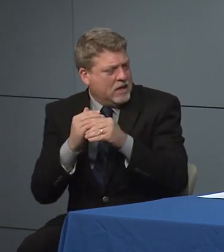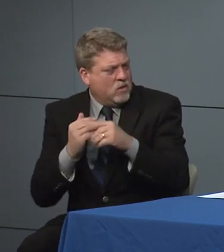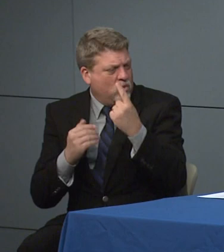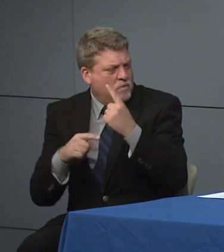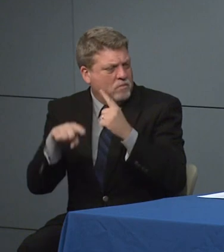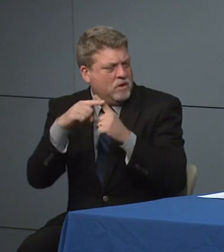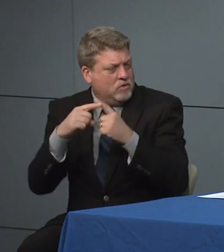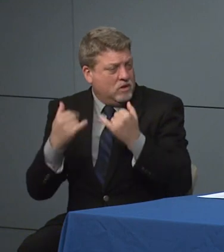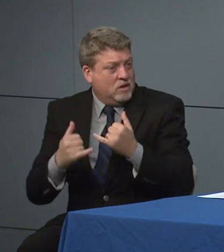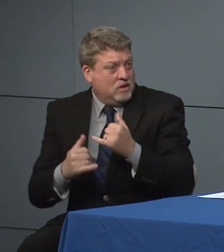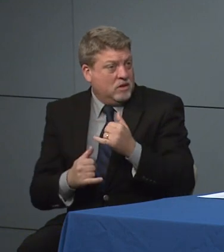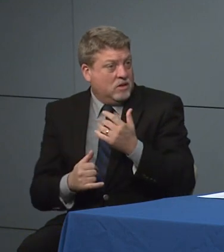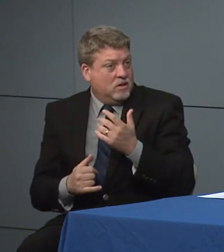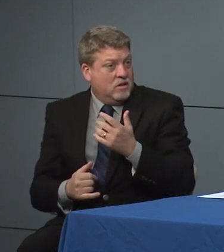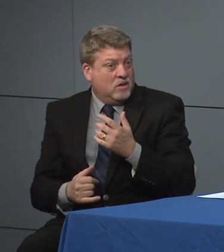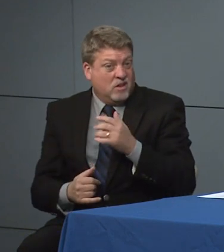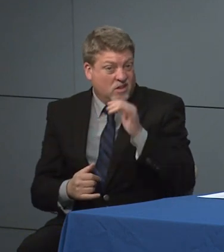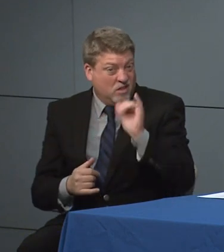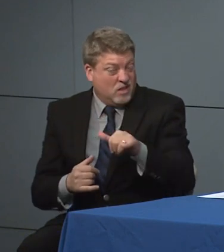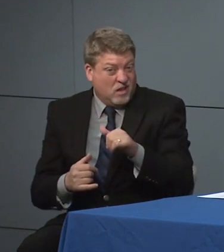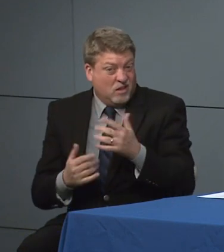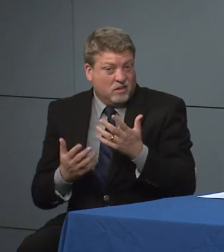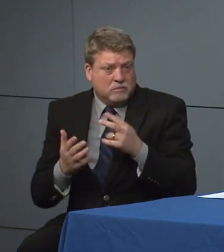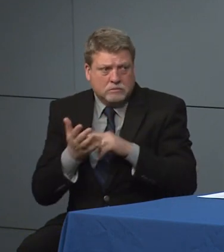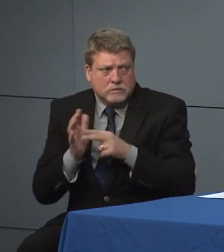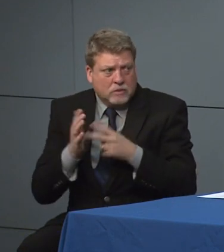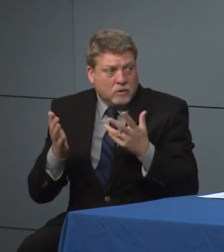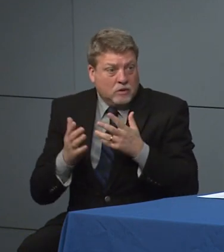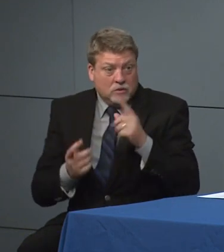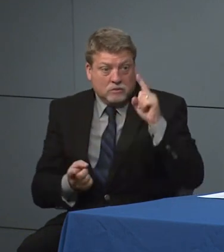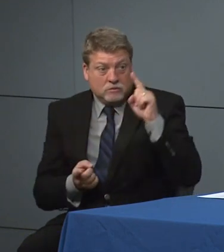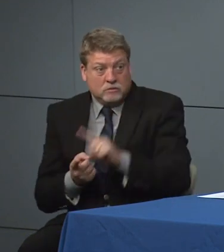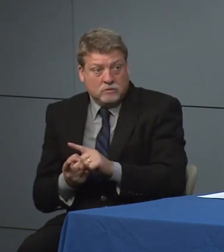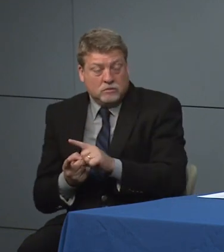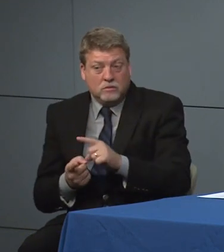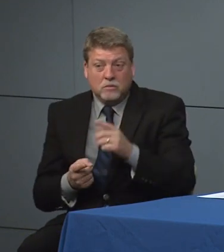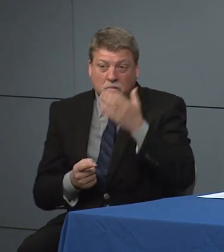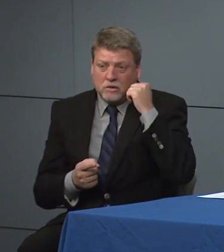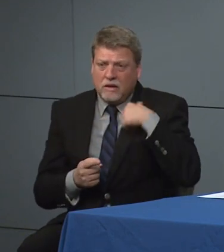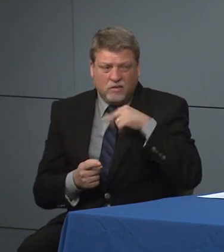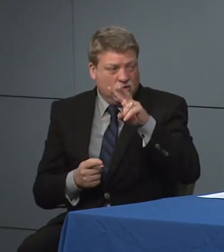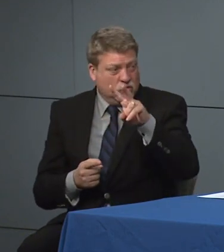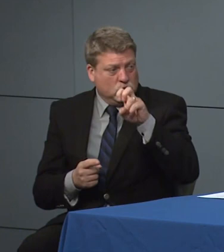adicional que se han ido añadió, y día positivo. Entonces debemos asumir algo en cuanto eso me parece que son